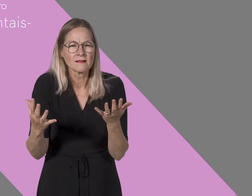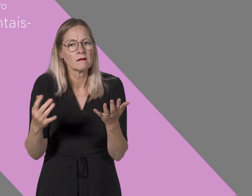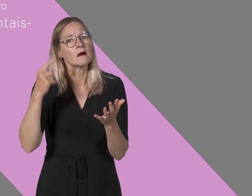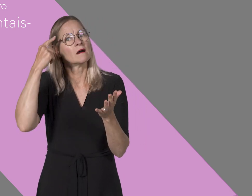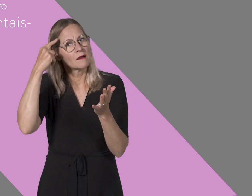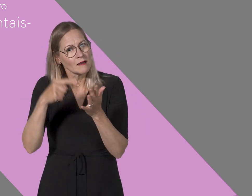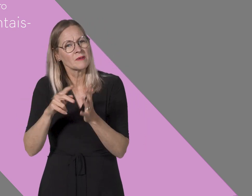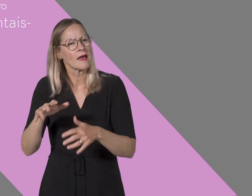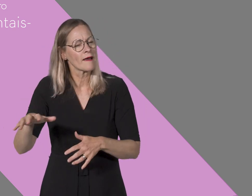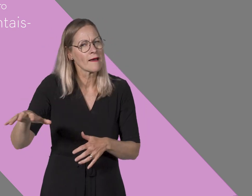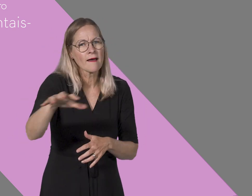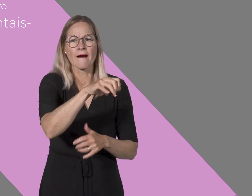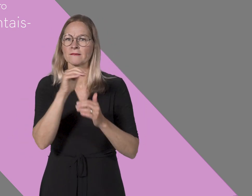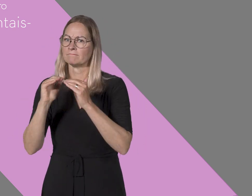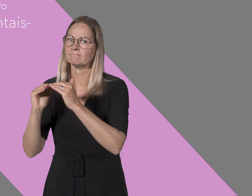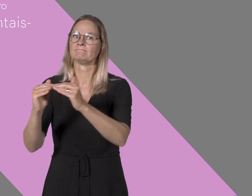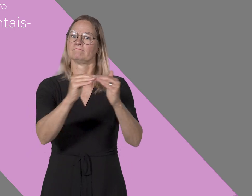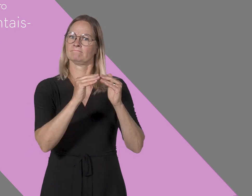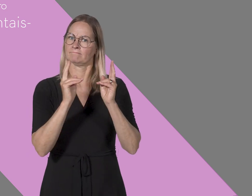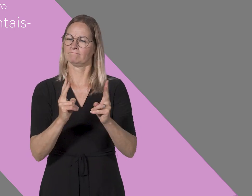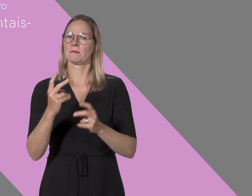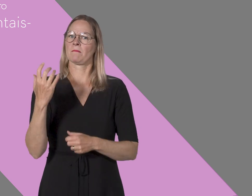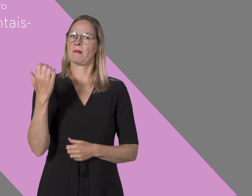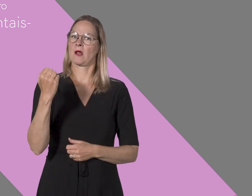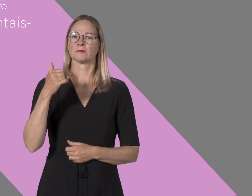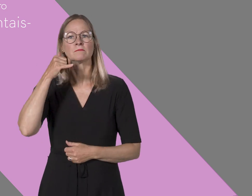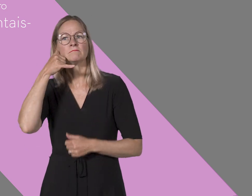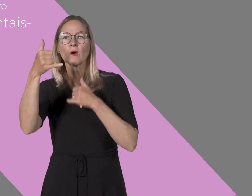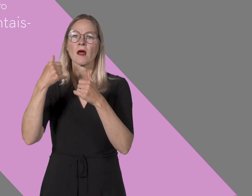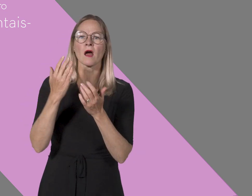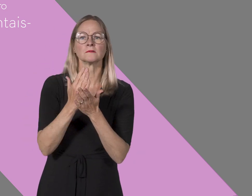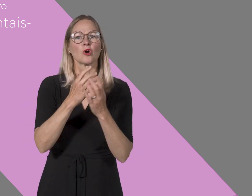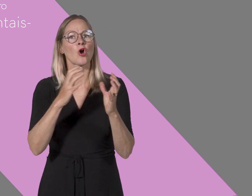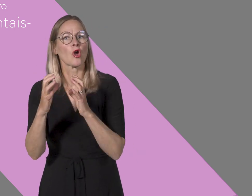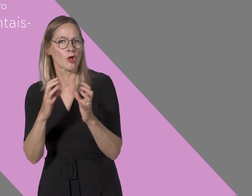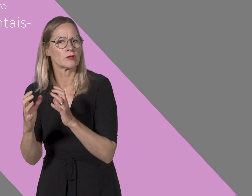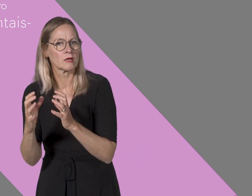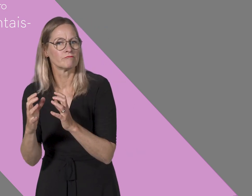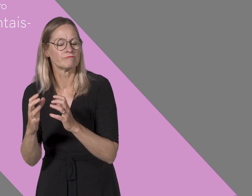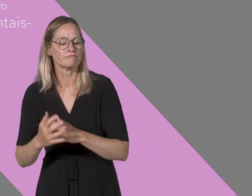jotta kaikilla olisi yhdenvertainen mahdollisuus hoitaa myös puhelinasioitaan.